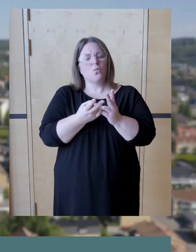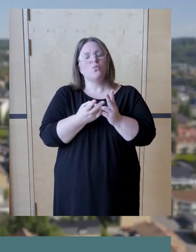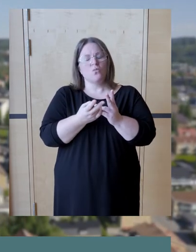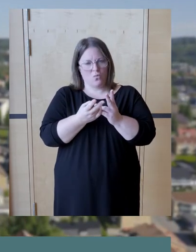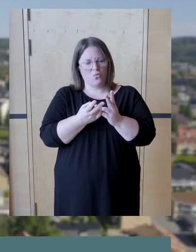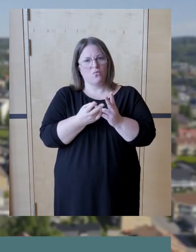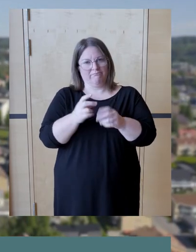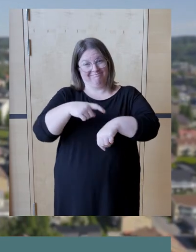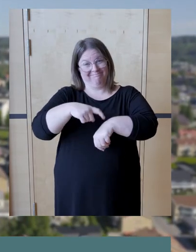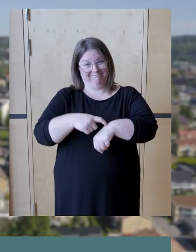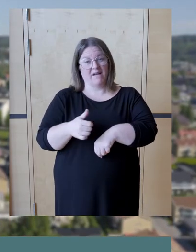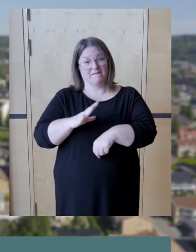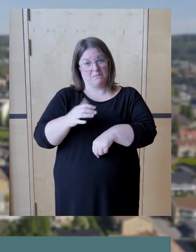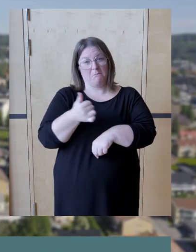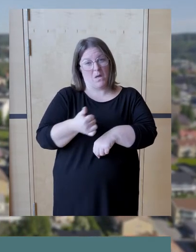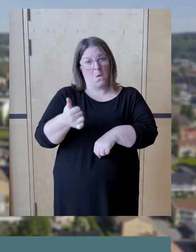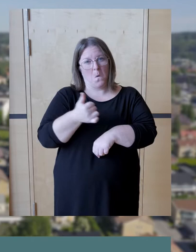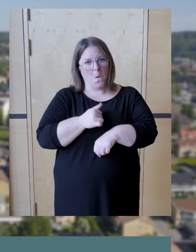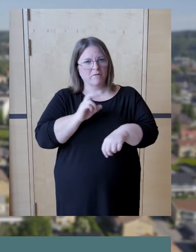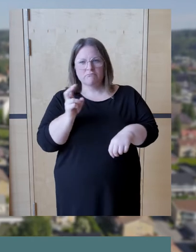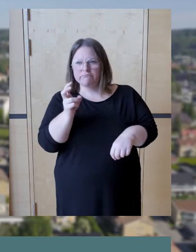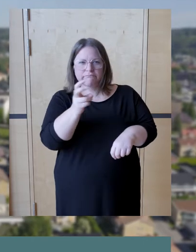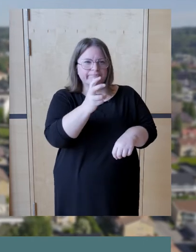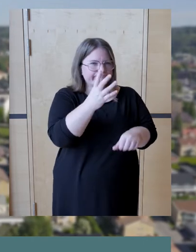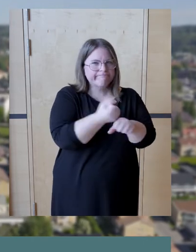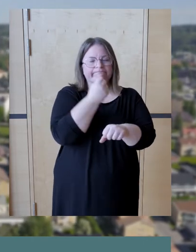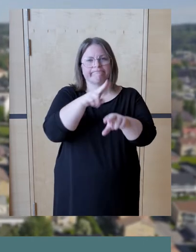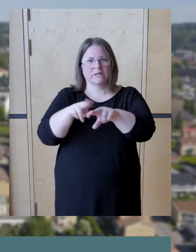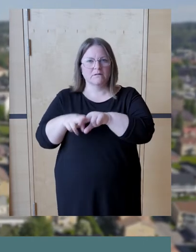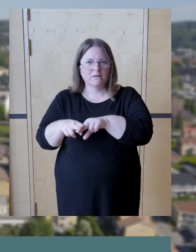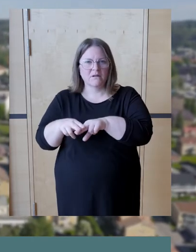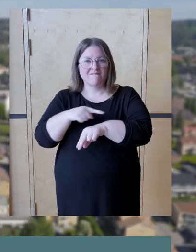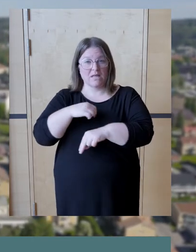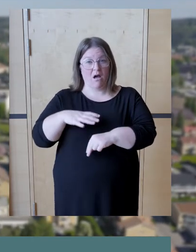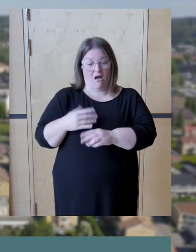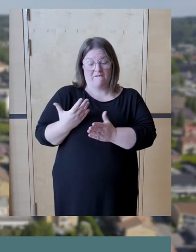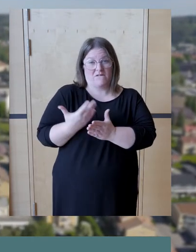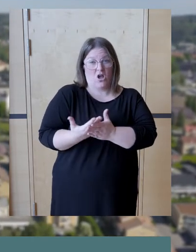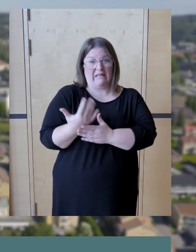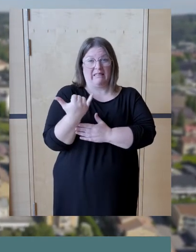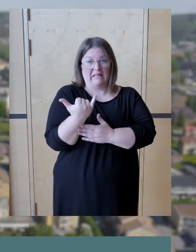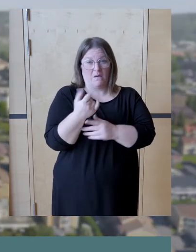För att kunna flytta fram den där platsen Vi hade förslag på 10 platser På bordet när Vi beslutade sist